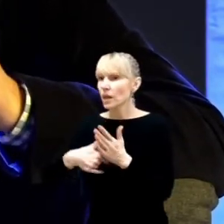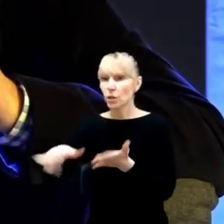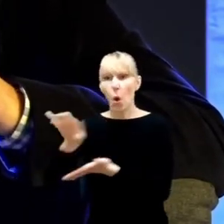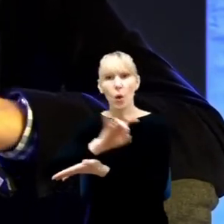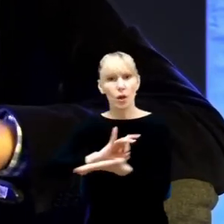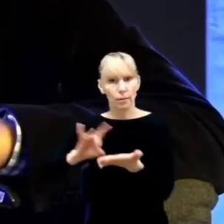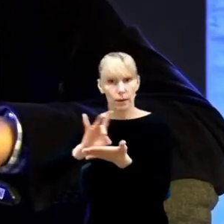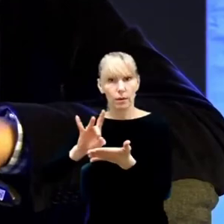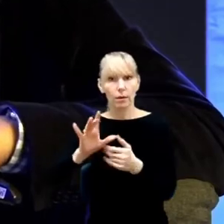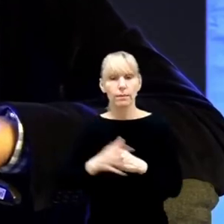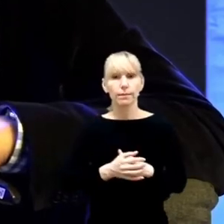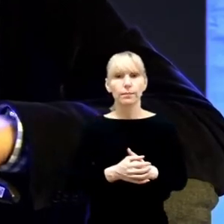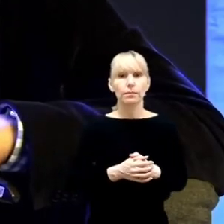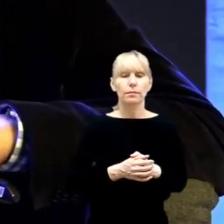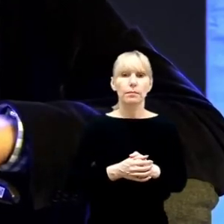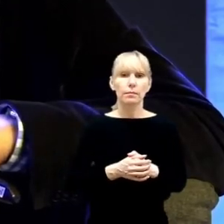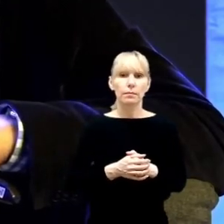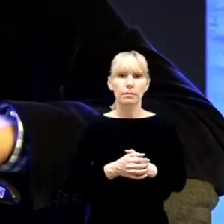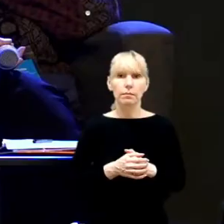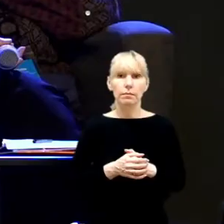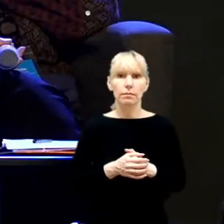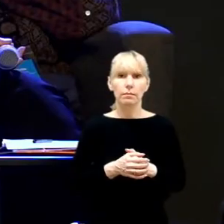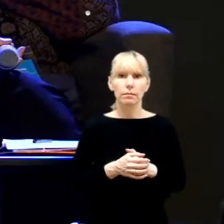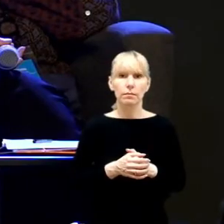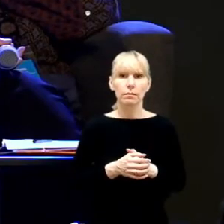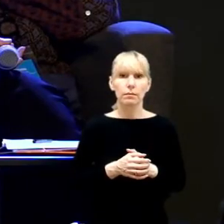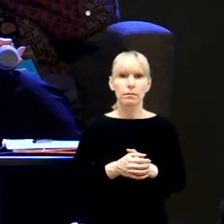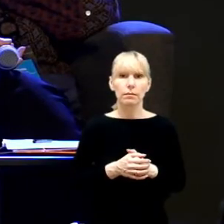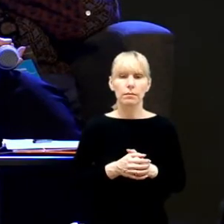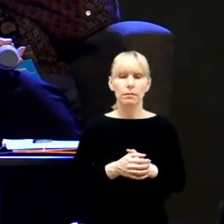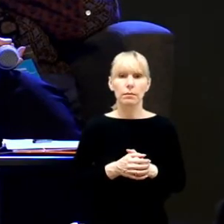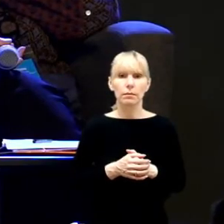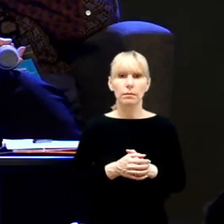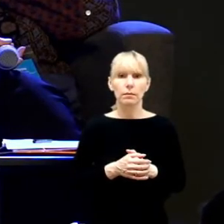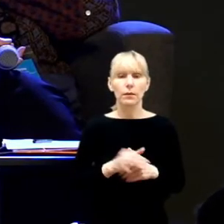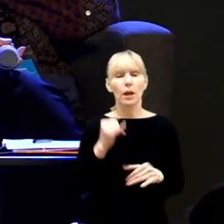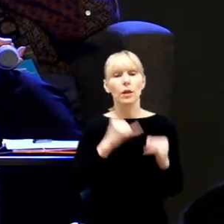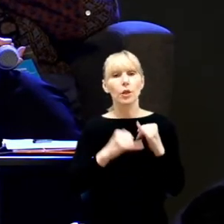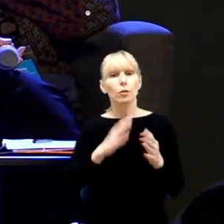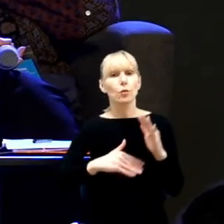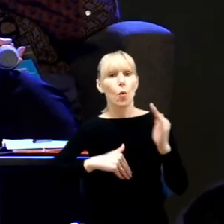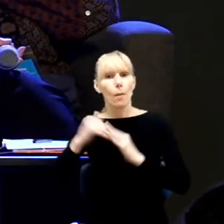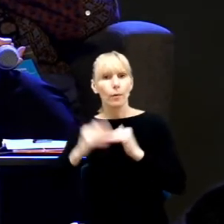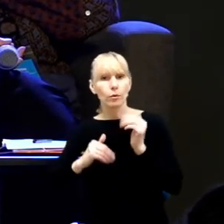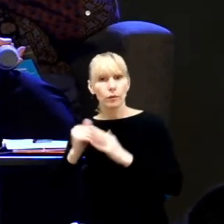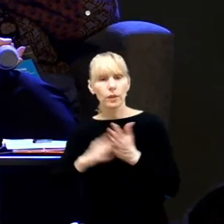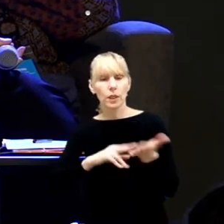Mamy 800 miast, więc nawet gdyby budownictwo czynszowe miało się skupiać w miastach głównie,